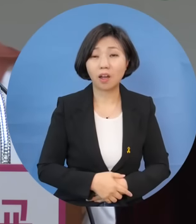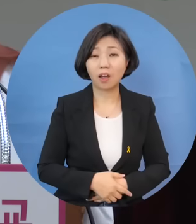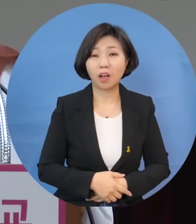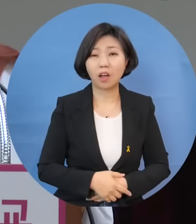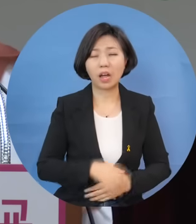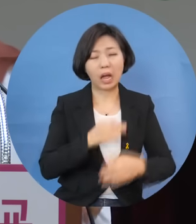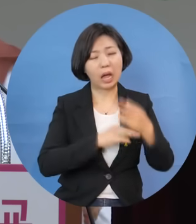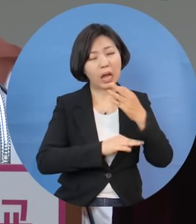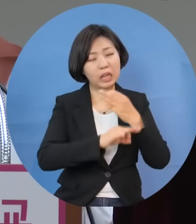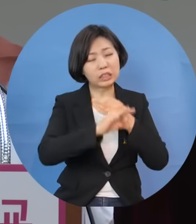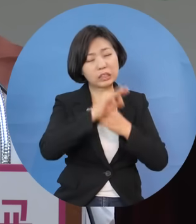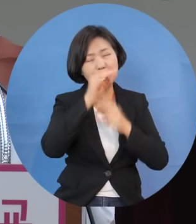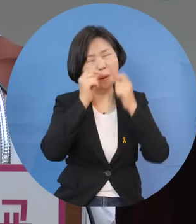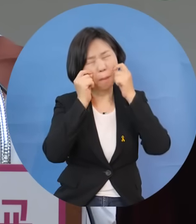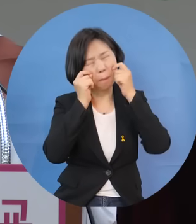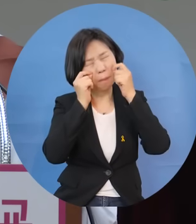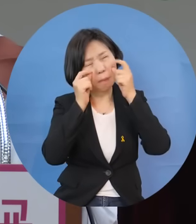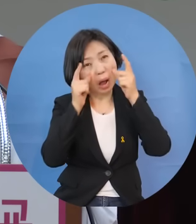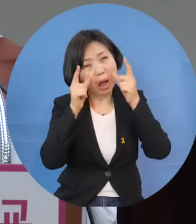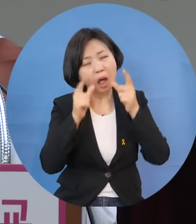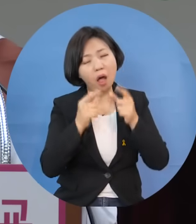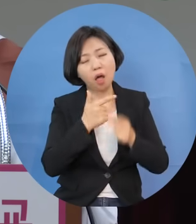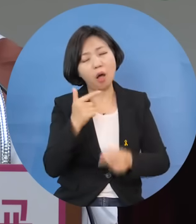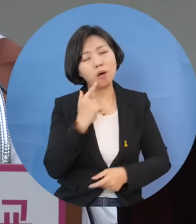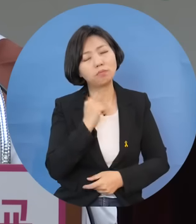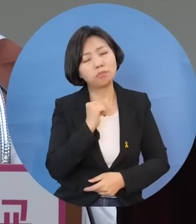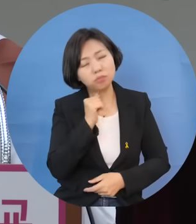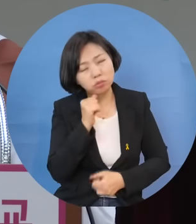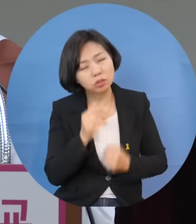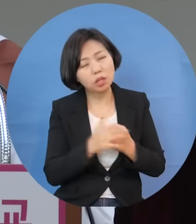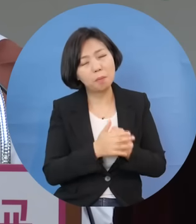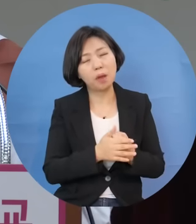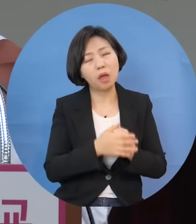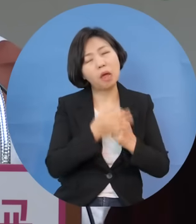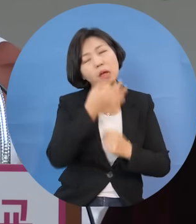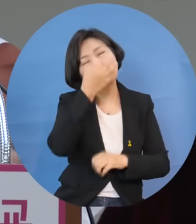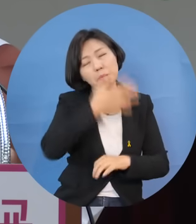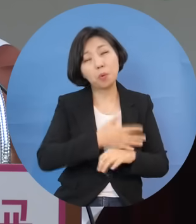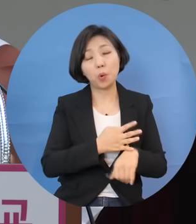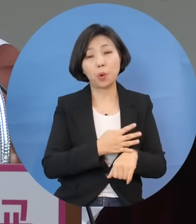캬~ 아침 일찍, 4시에 일어나려면요. 너무너무 졸리고 힘들어요.